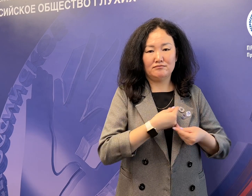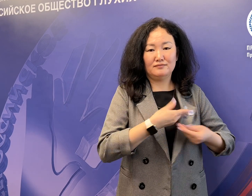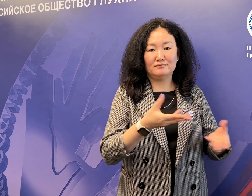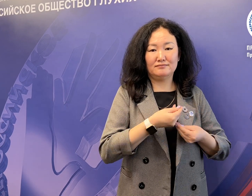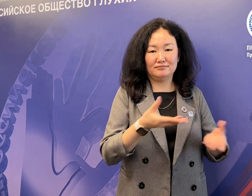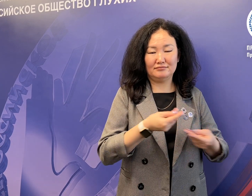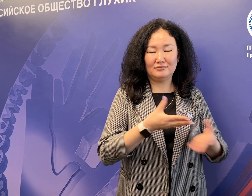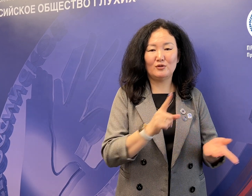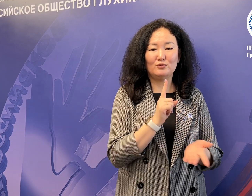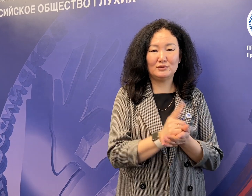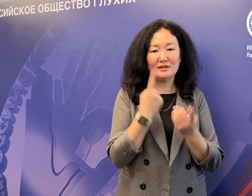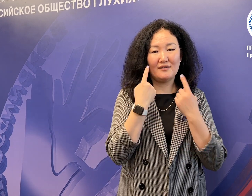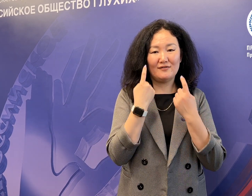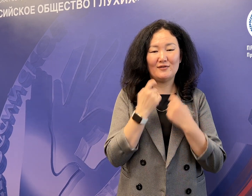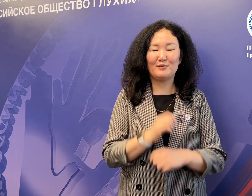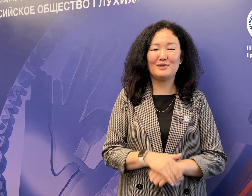я обязательно должна поделиться этой информацией.